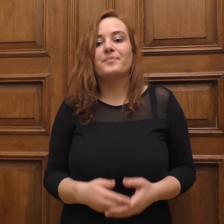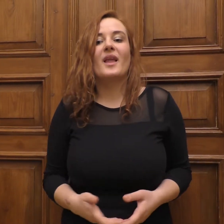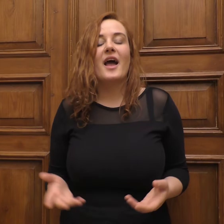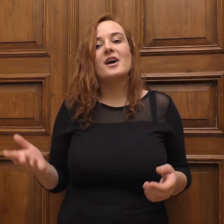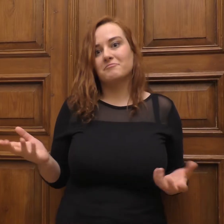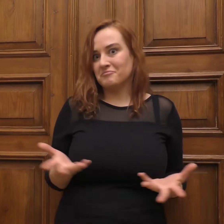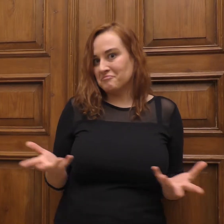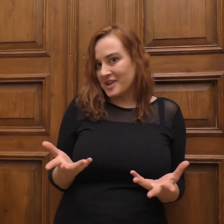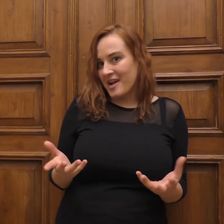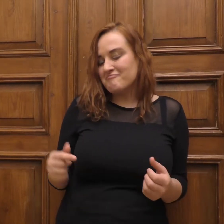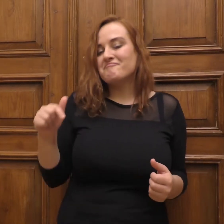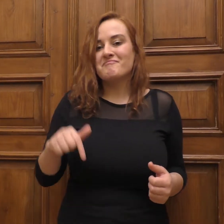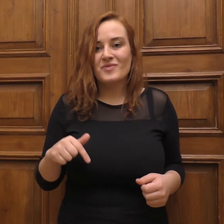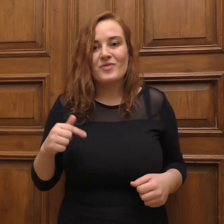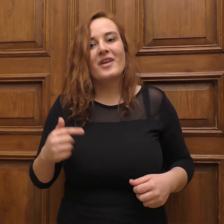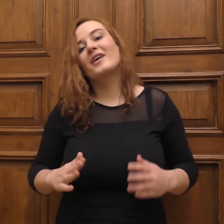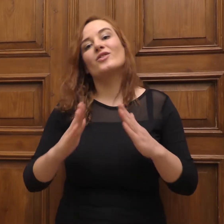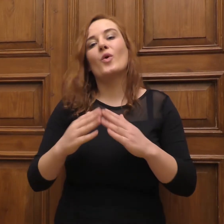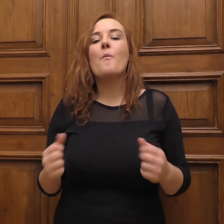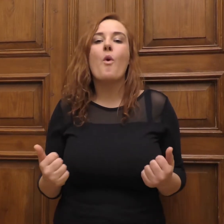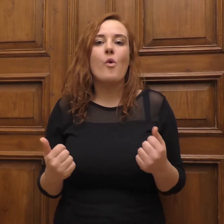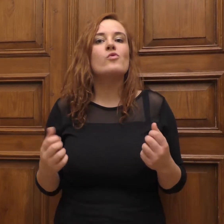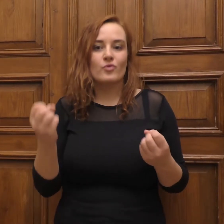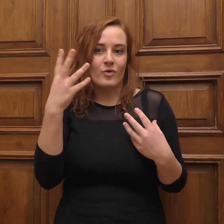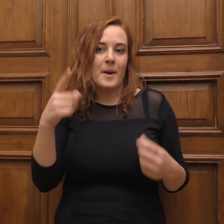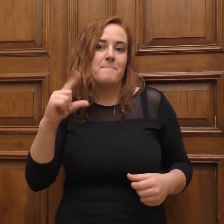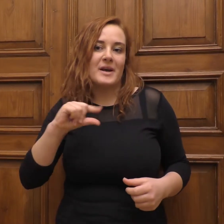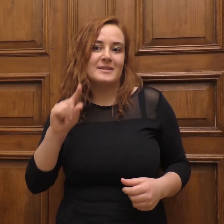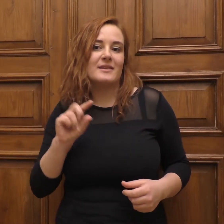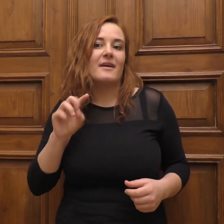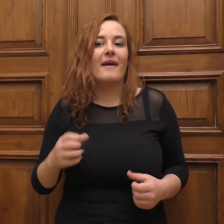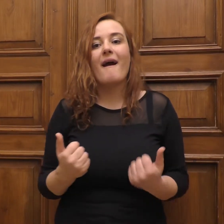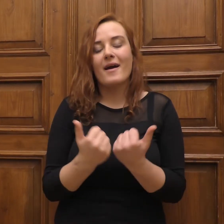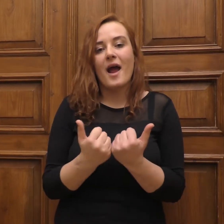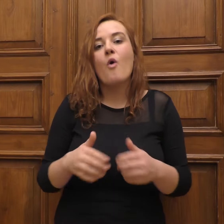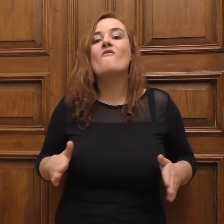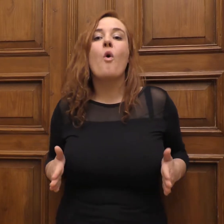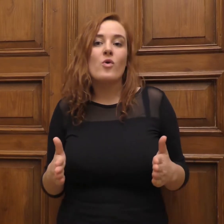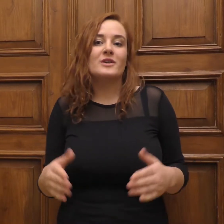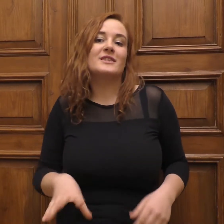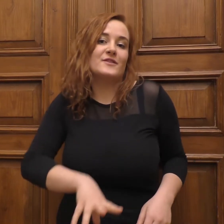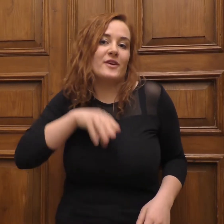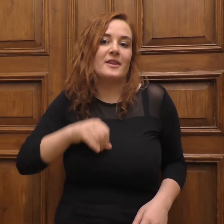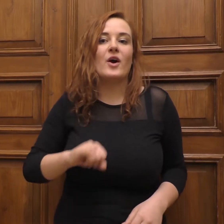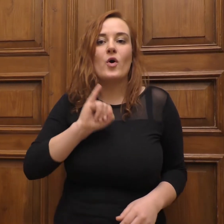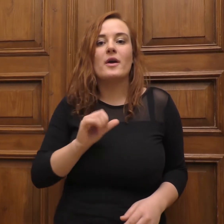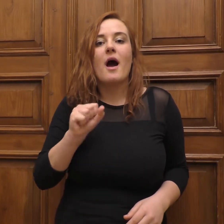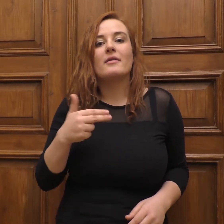Wydarzenie odbędzie się w Domu Kultury PZG w Krakowie przy ulicy Świętego Jana 18.